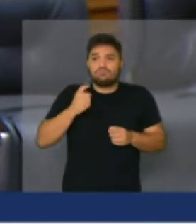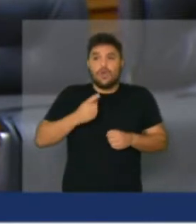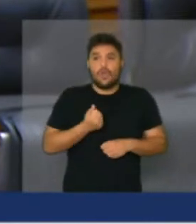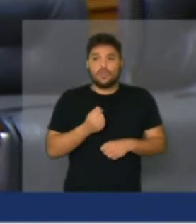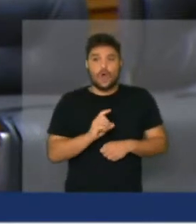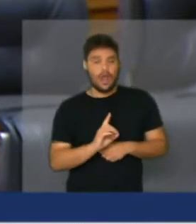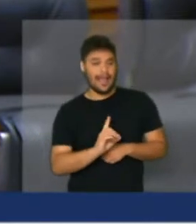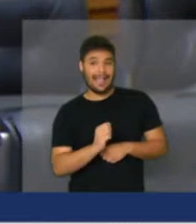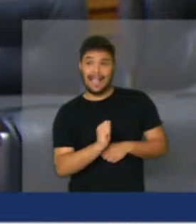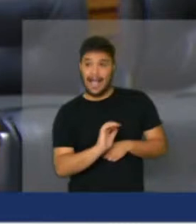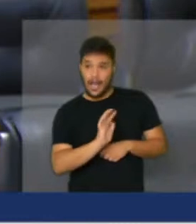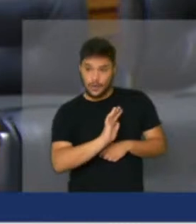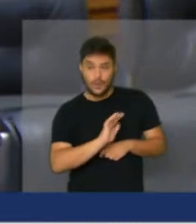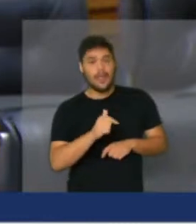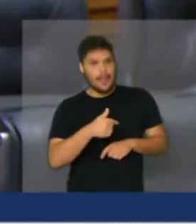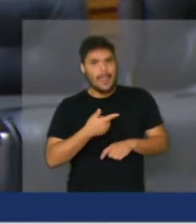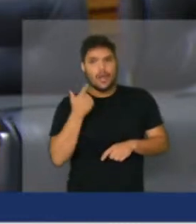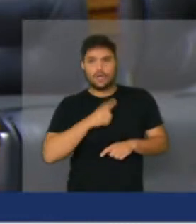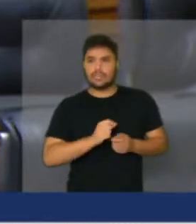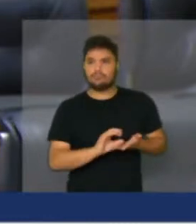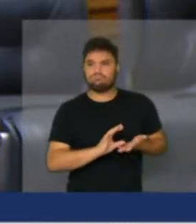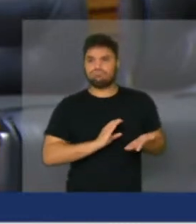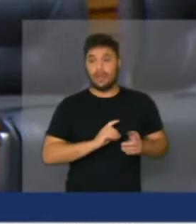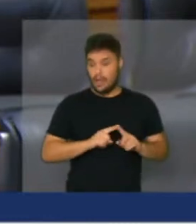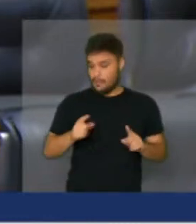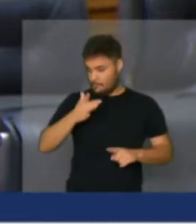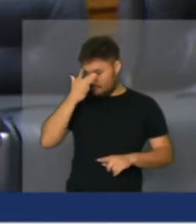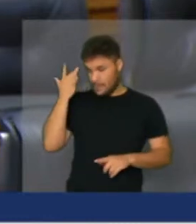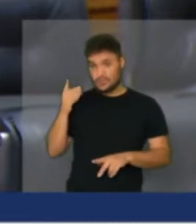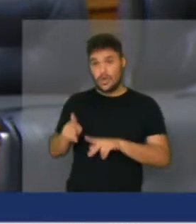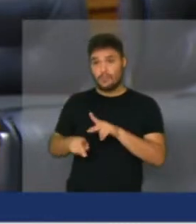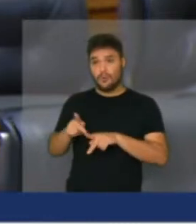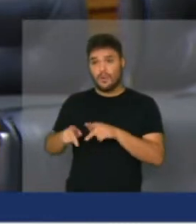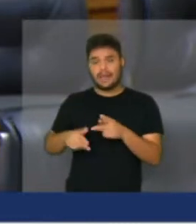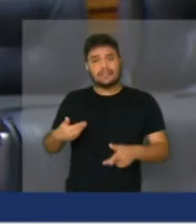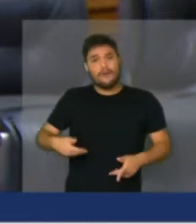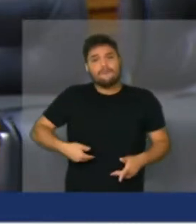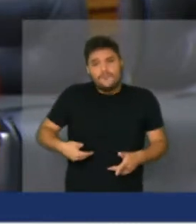SOB INSEGURANÇA ALIMENTAR. ENQUANTO HÁ QUASE 20 MILHÕES